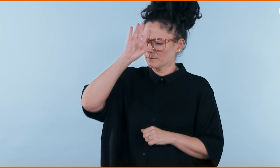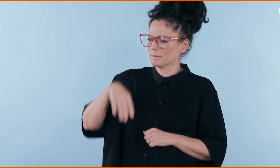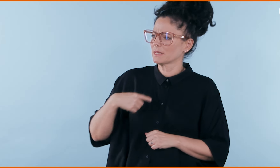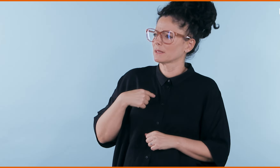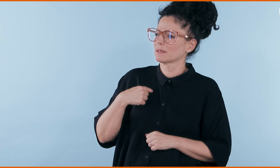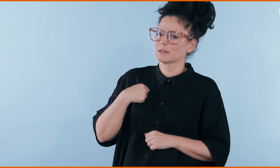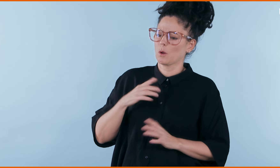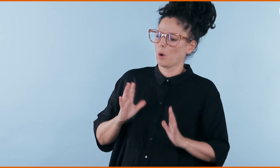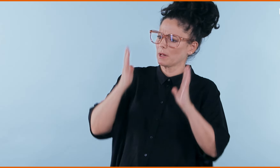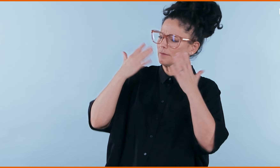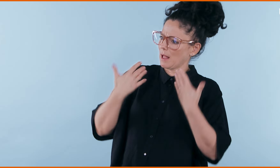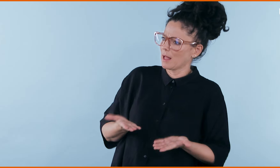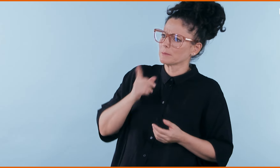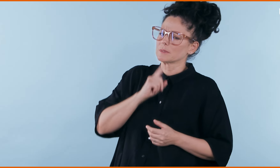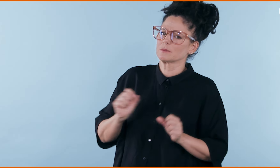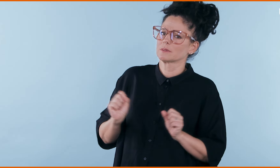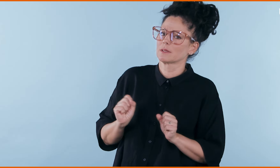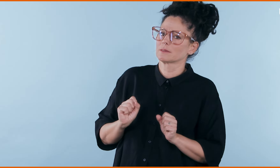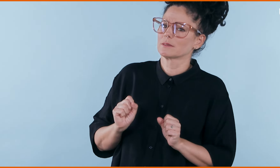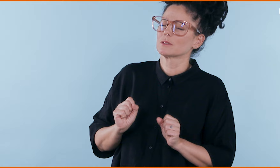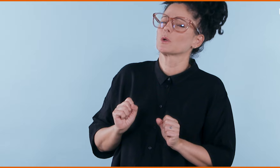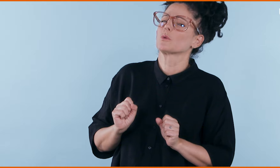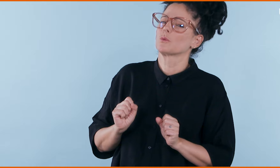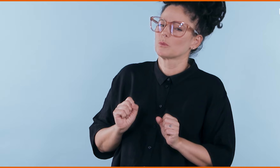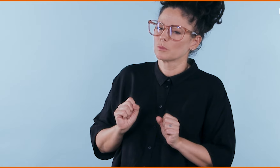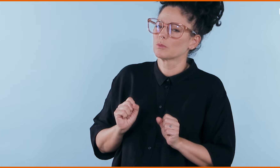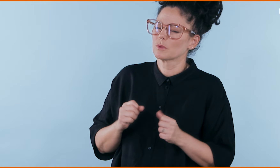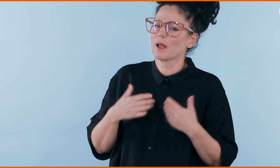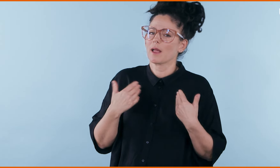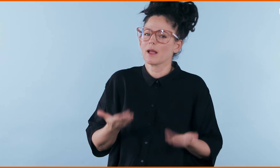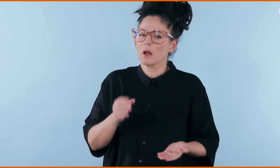Hur vet jag att det är minoritetsstress? Jo,-